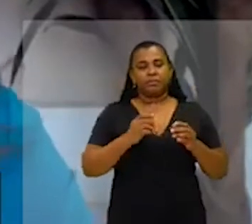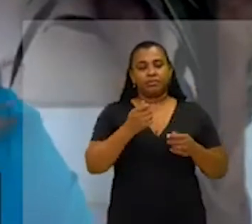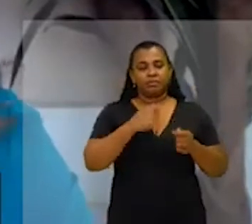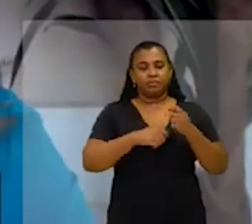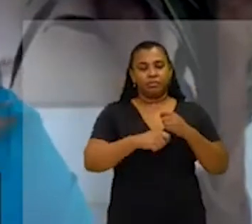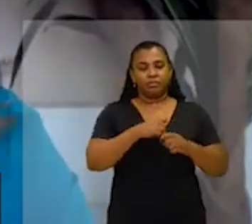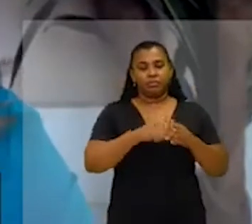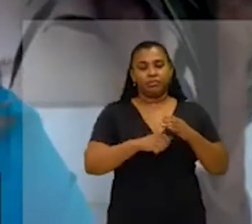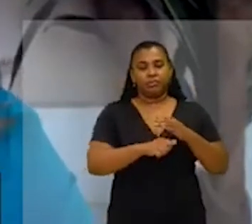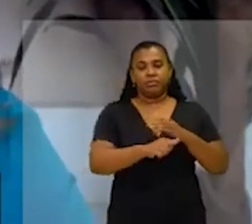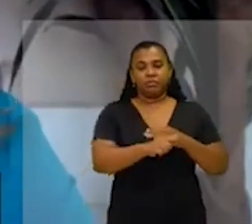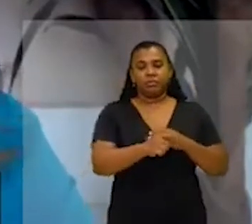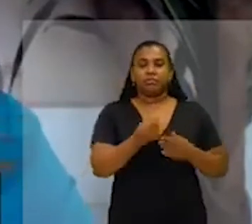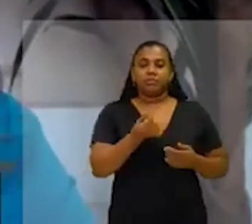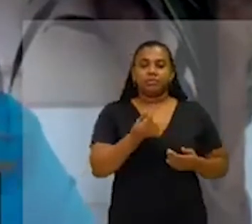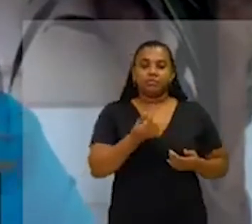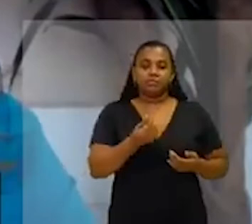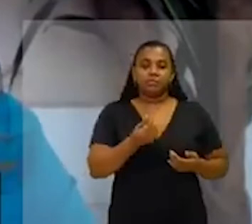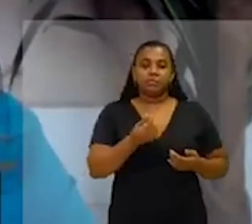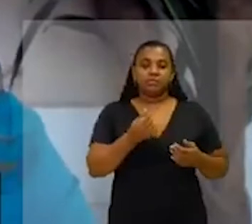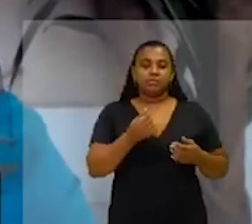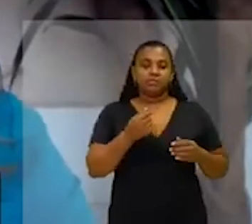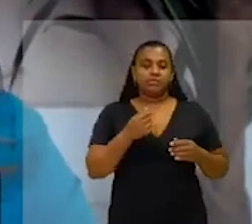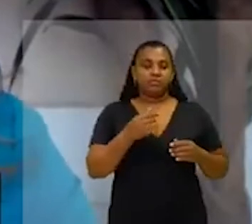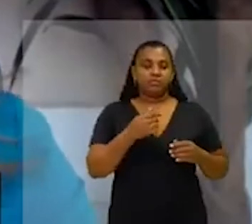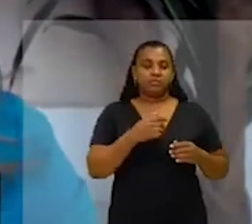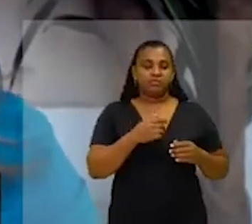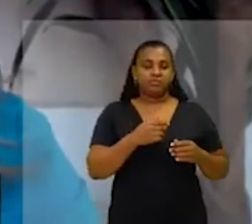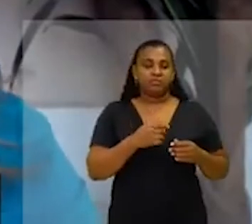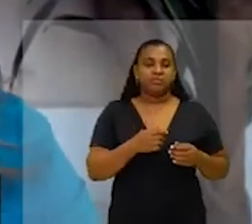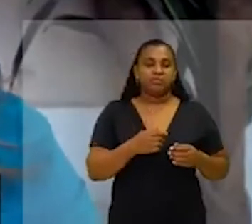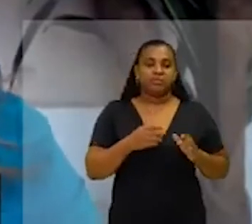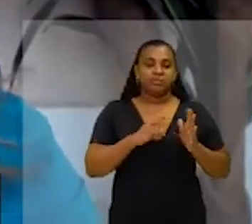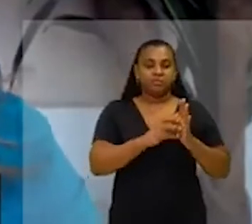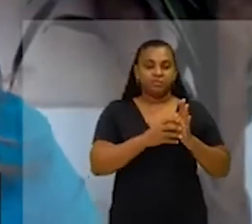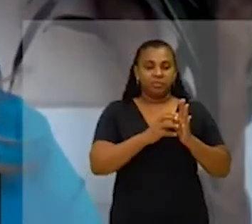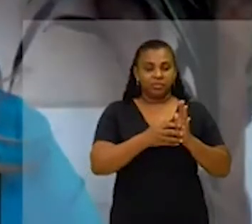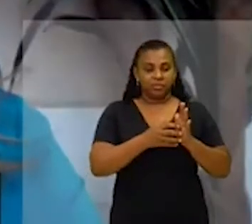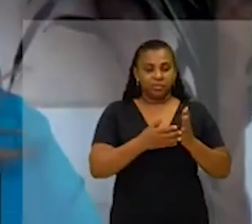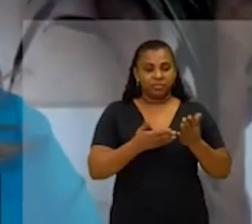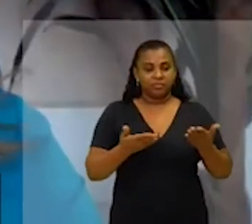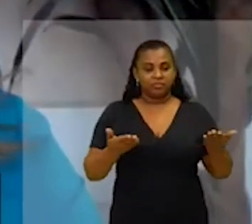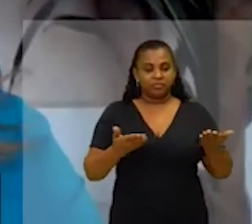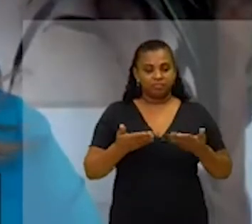vamos desde logo ouvir a doutora Ana Cláudia Santana que está com a palavra por gentileza